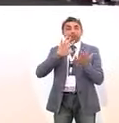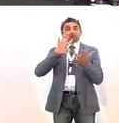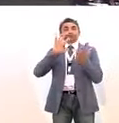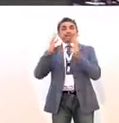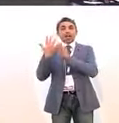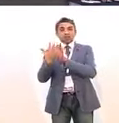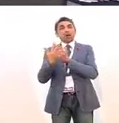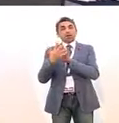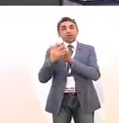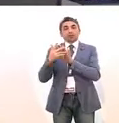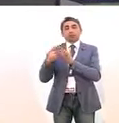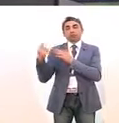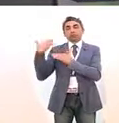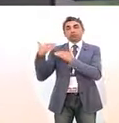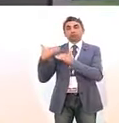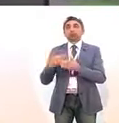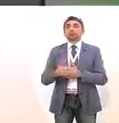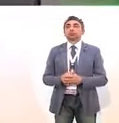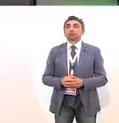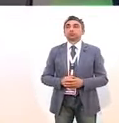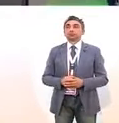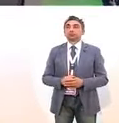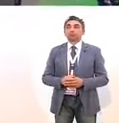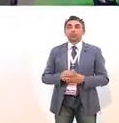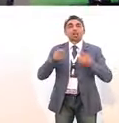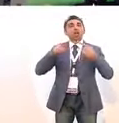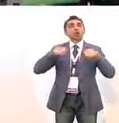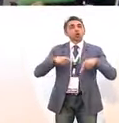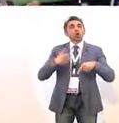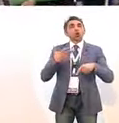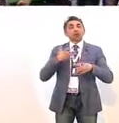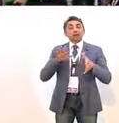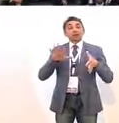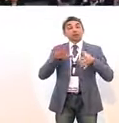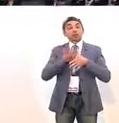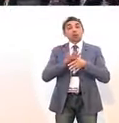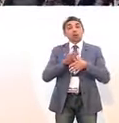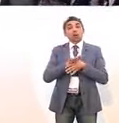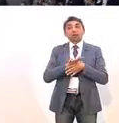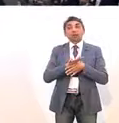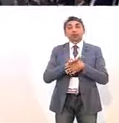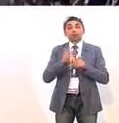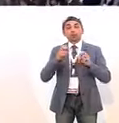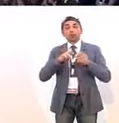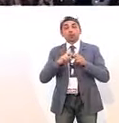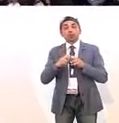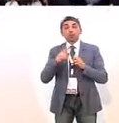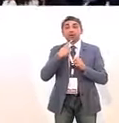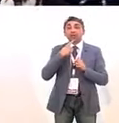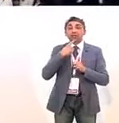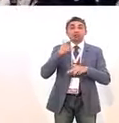in queste ore. Noi siamo una squadra. Il problema non è chi di noi sarà al governo, il problema